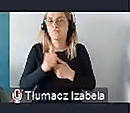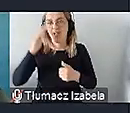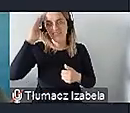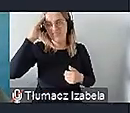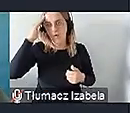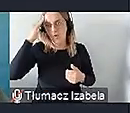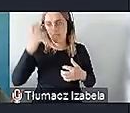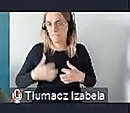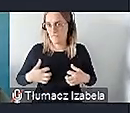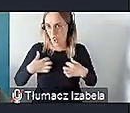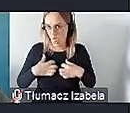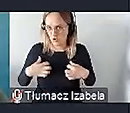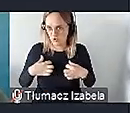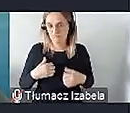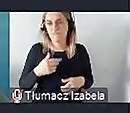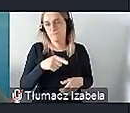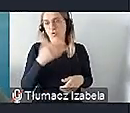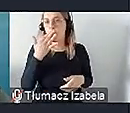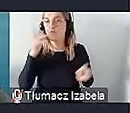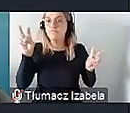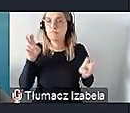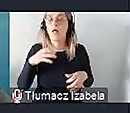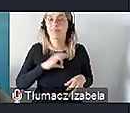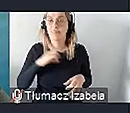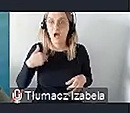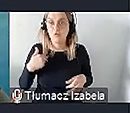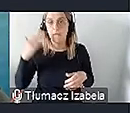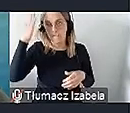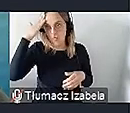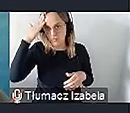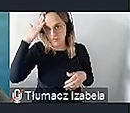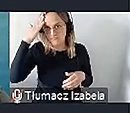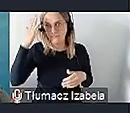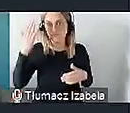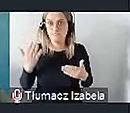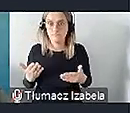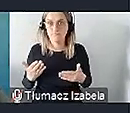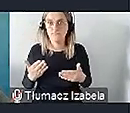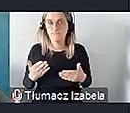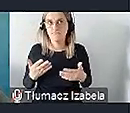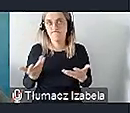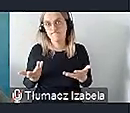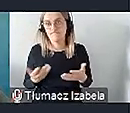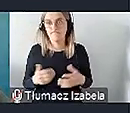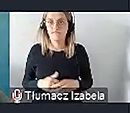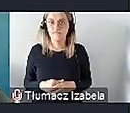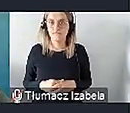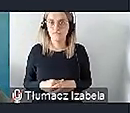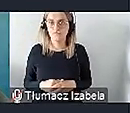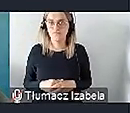który mówi nam, że nasz mózg, jakby tak przełożyć to,